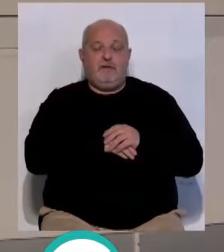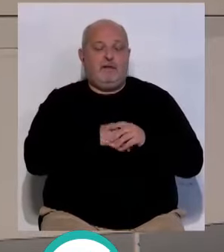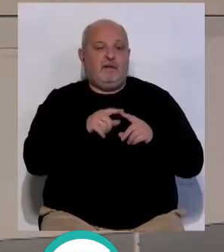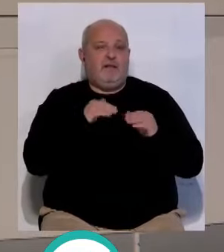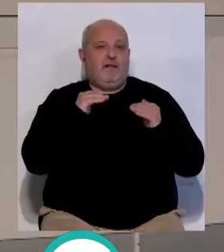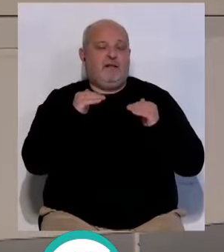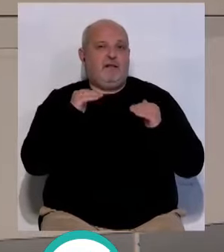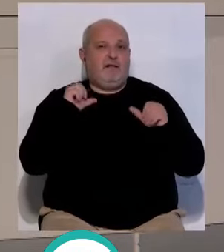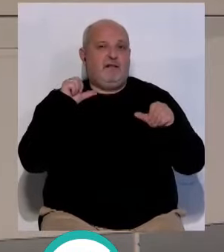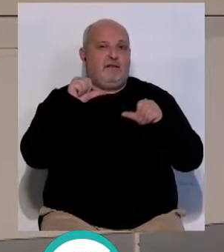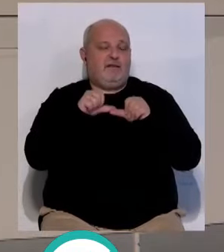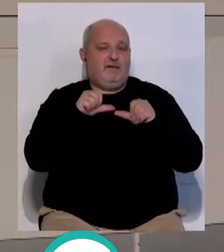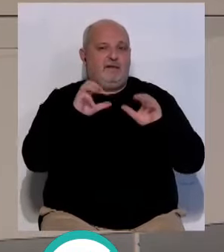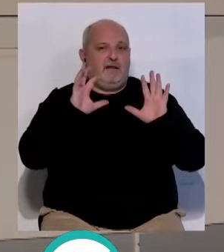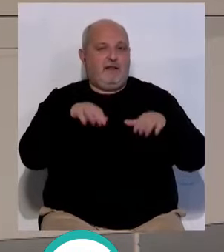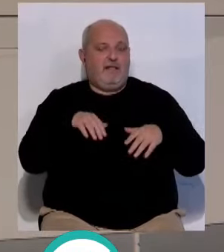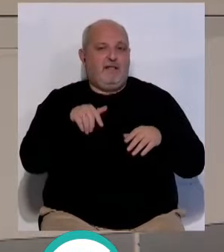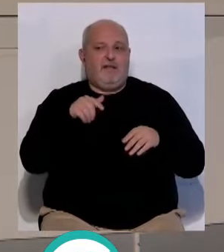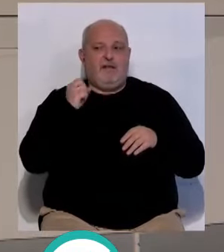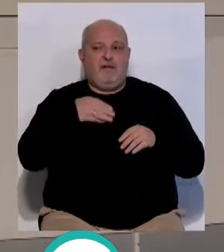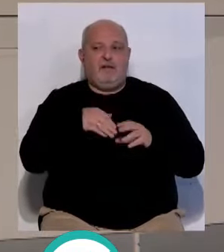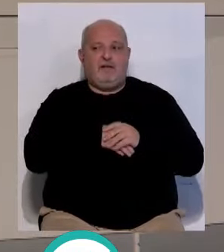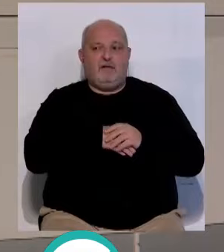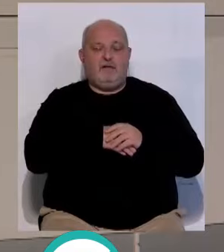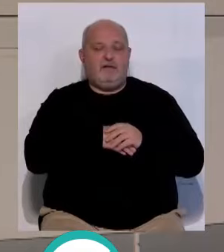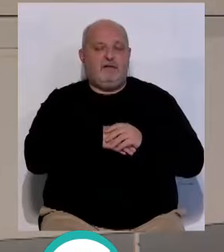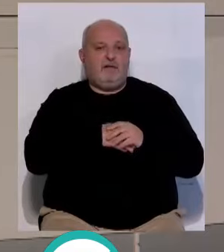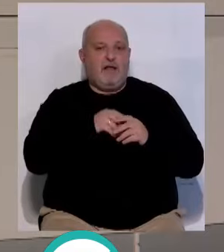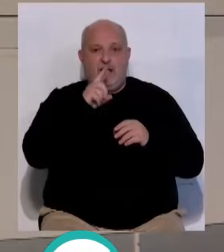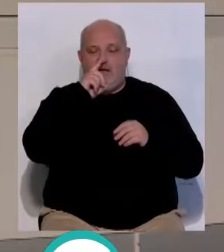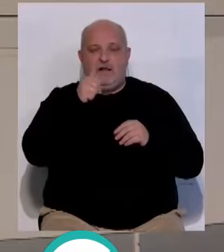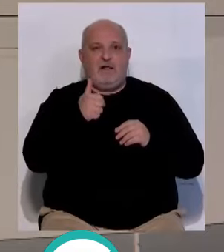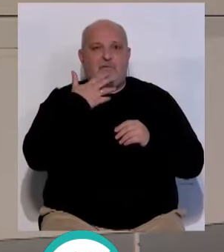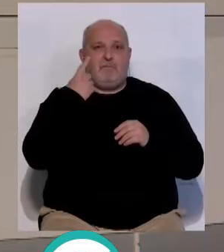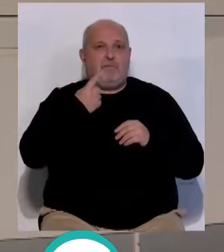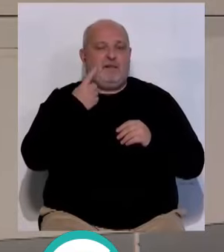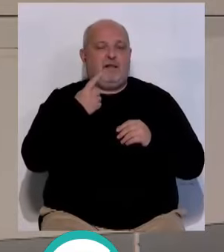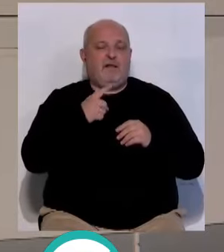crecimiento que ha tenido el Club en los últimos años consolidado en primera división por cuarta